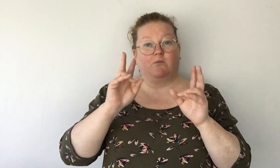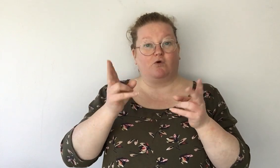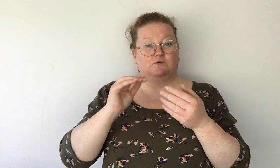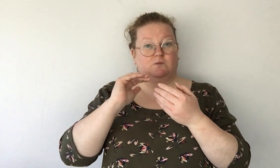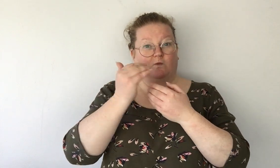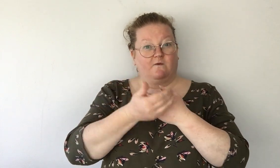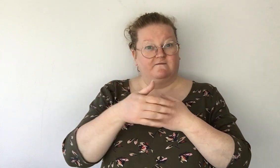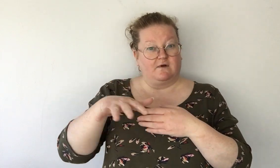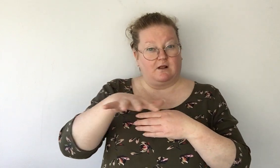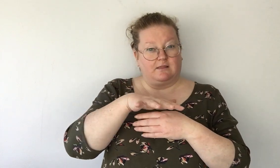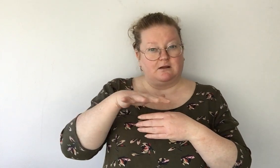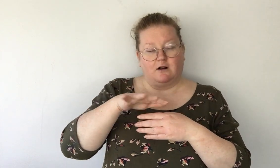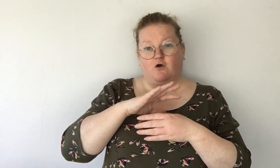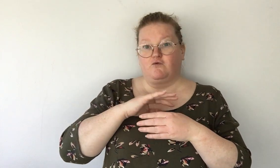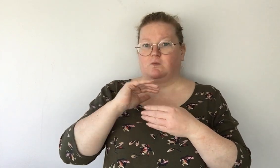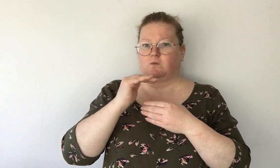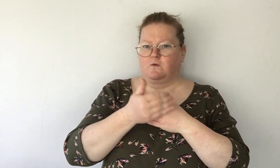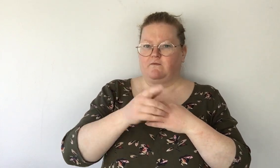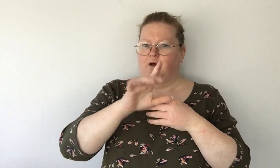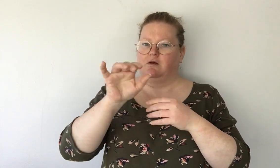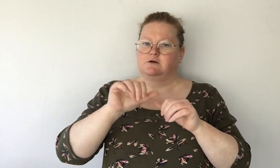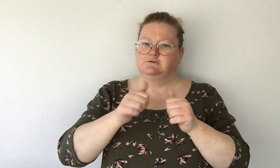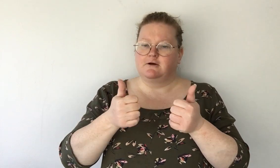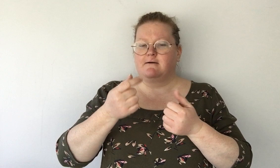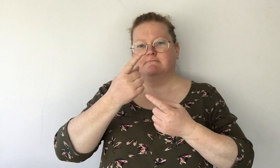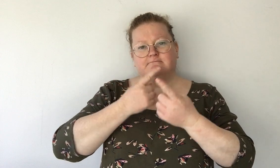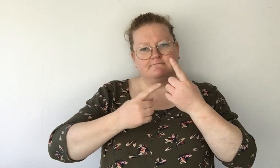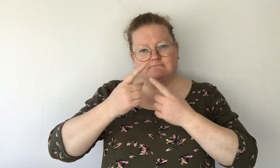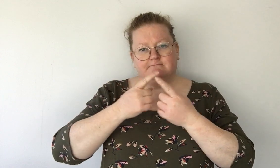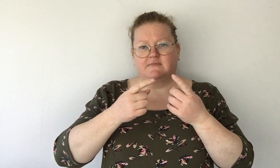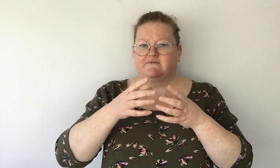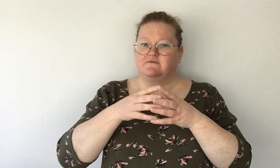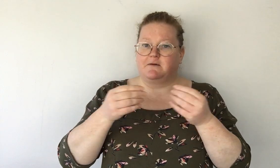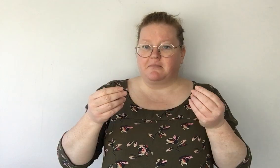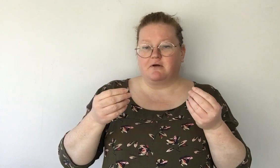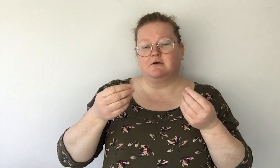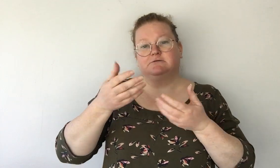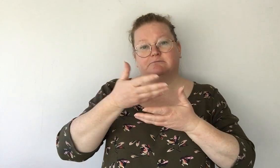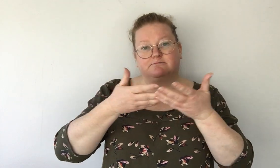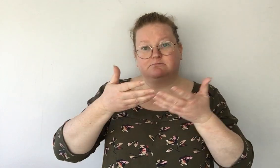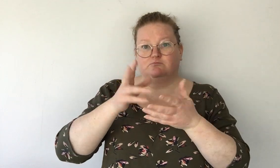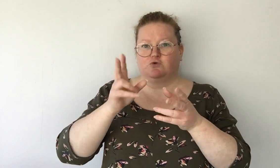turvallisen tilan periaatteet toteutuvat ja kaikki saavat vapaasti keskustella.